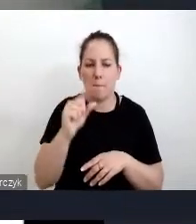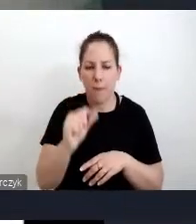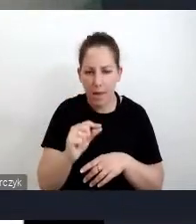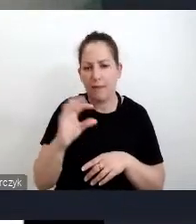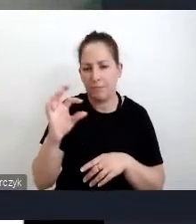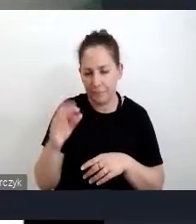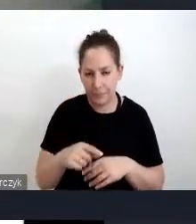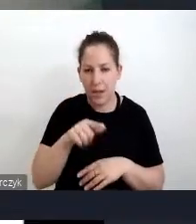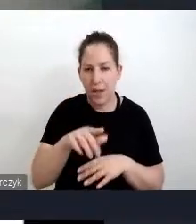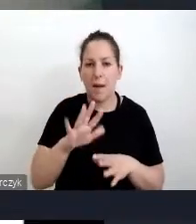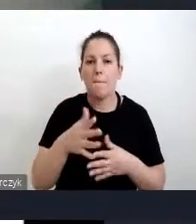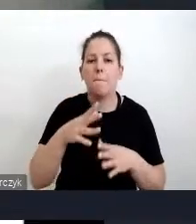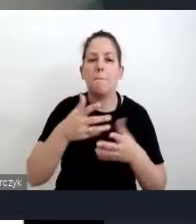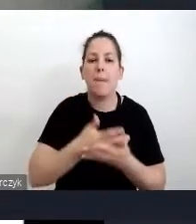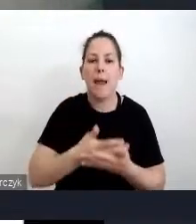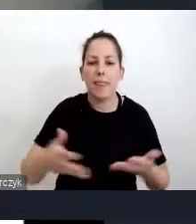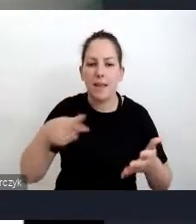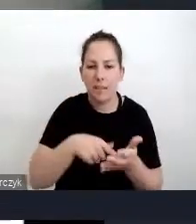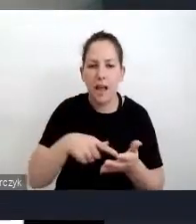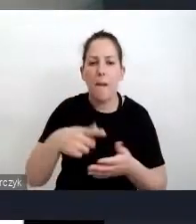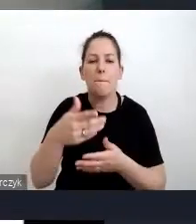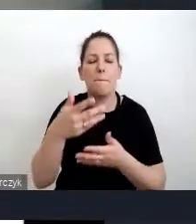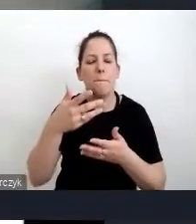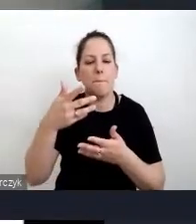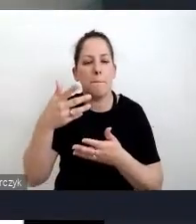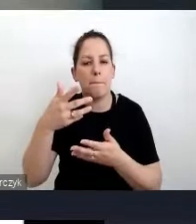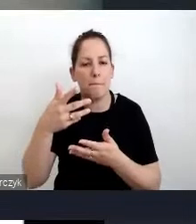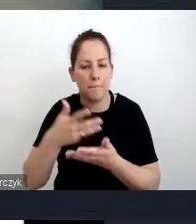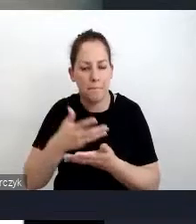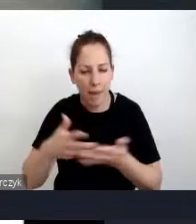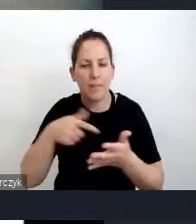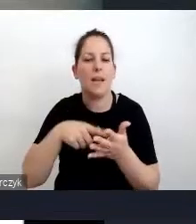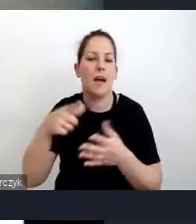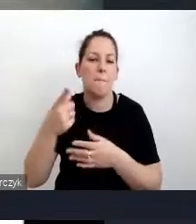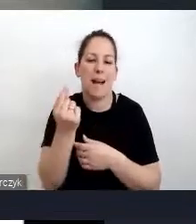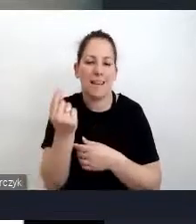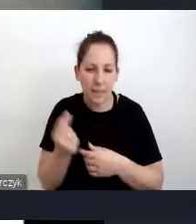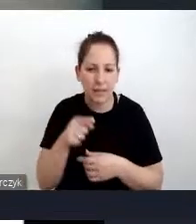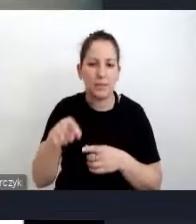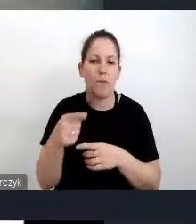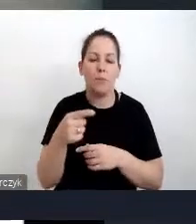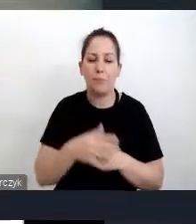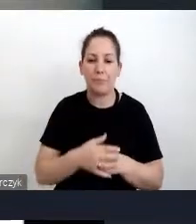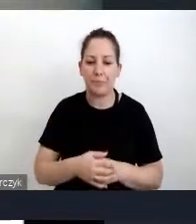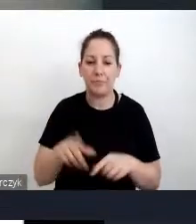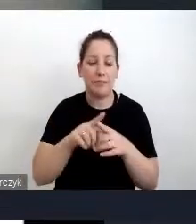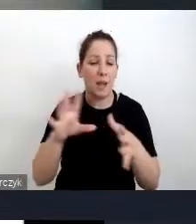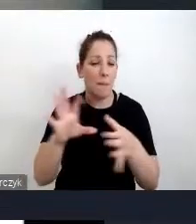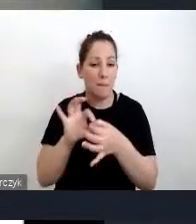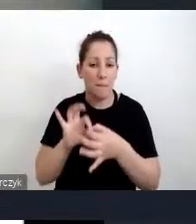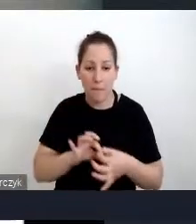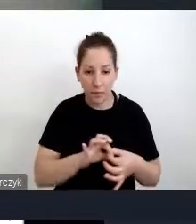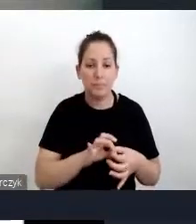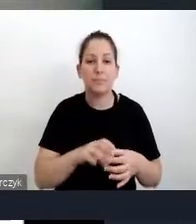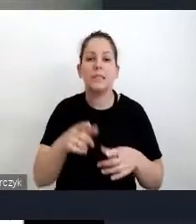planeta, ludzie, dobrobyt, pokój, partnerstwo. Te różne wymiary są wzajemnie powiązane i zależne od siebie, co sprawia,